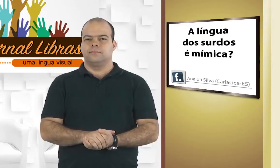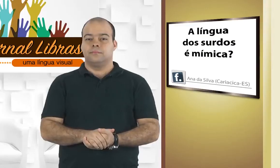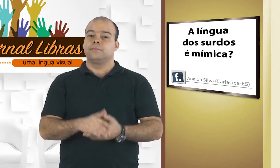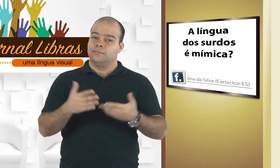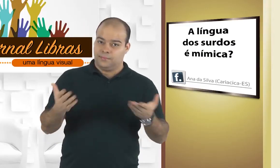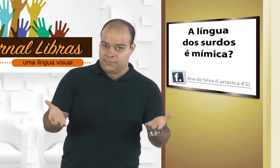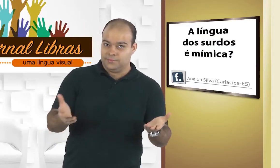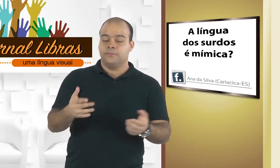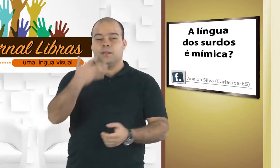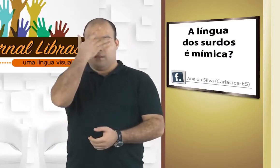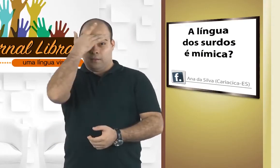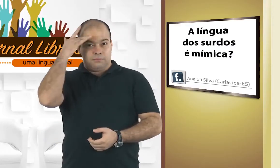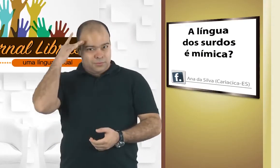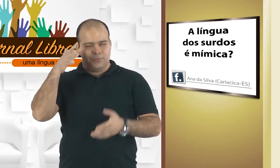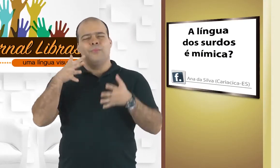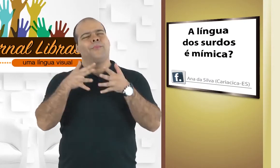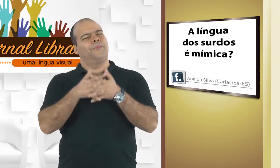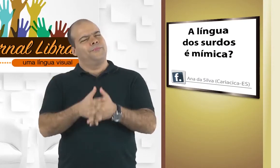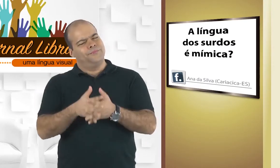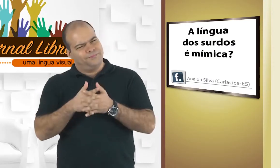As pessoas confundem isso.